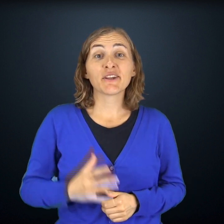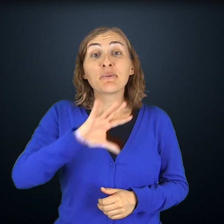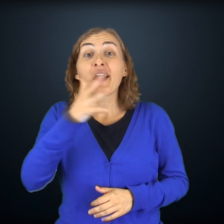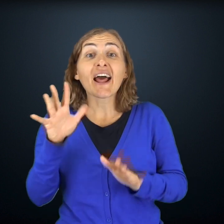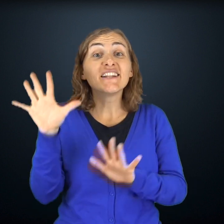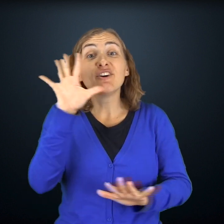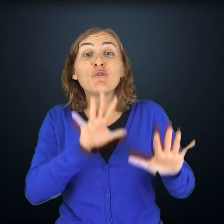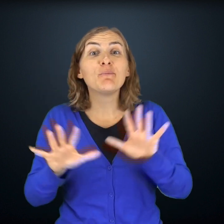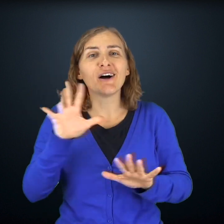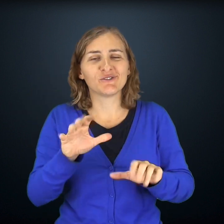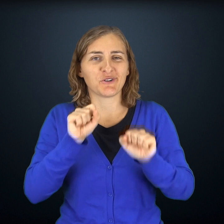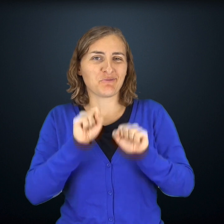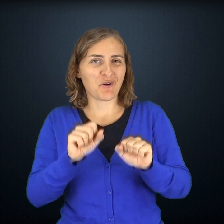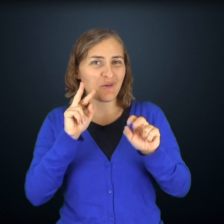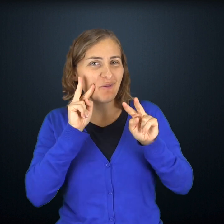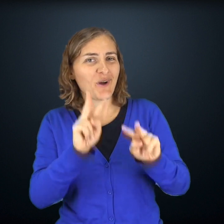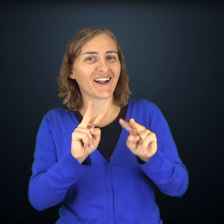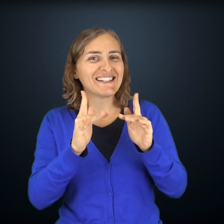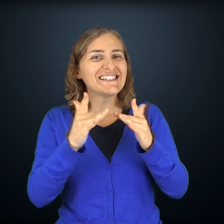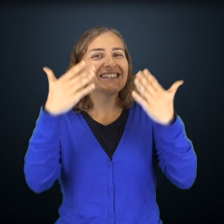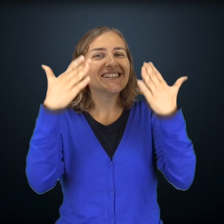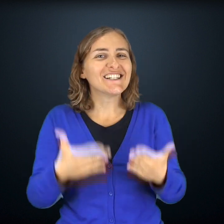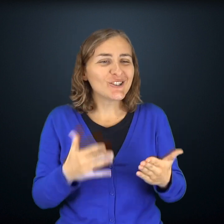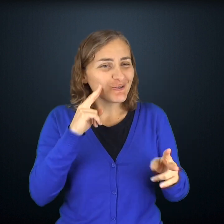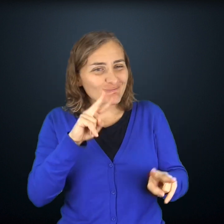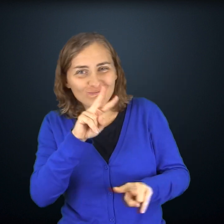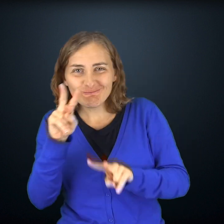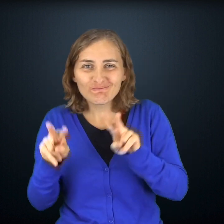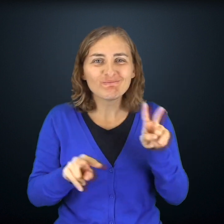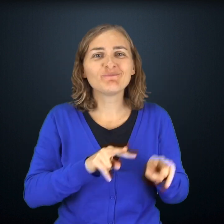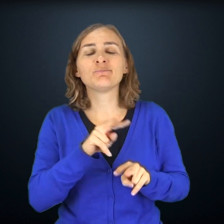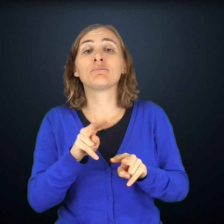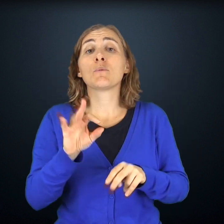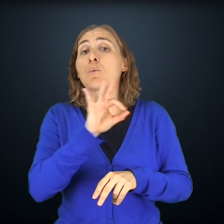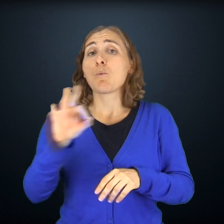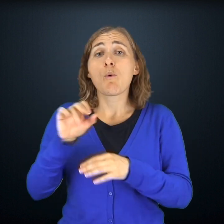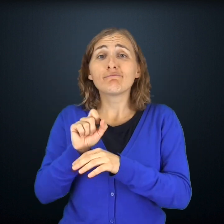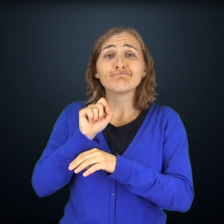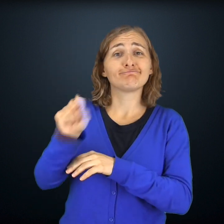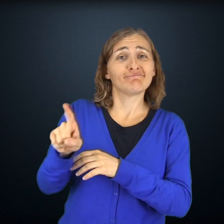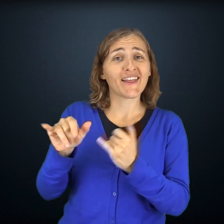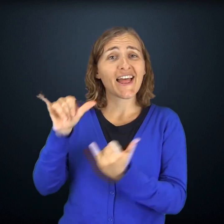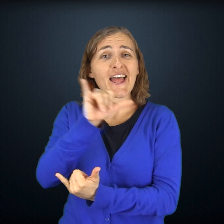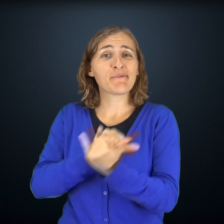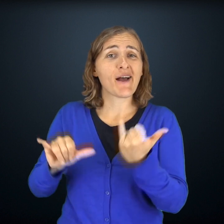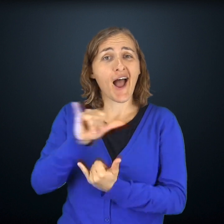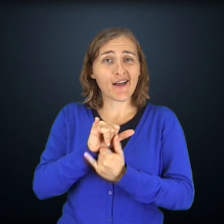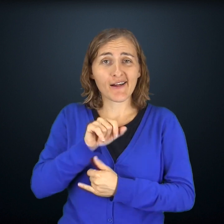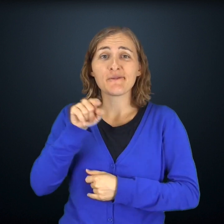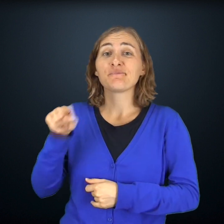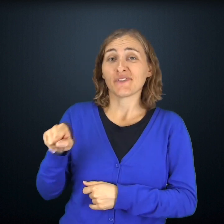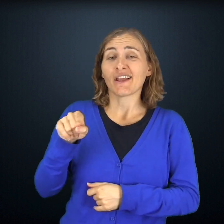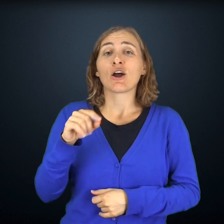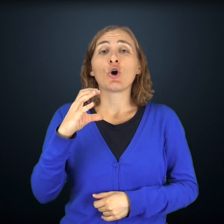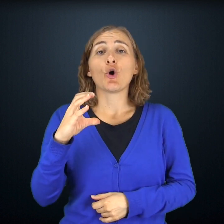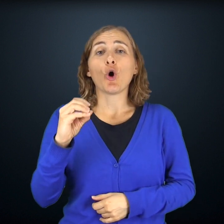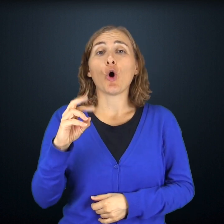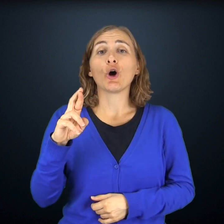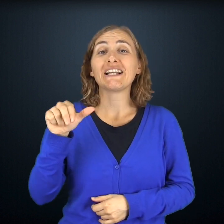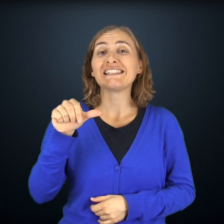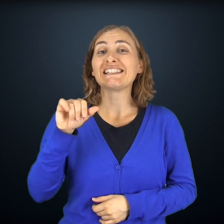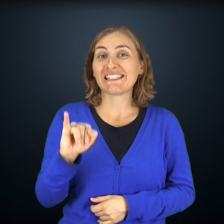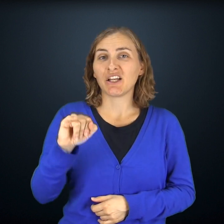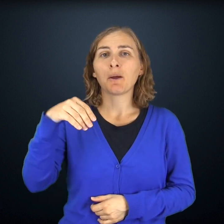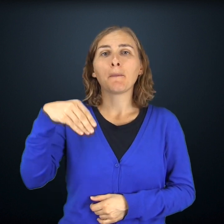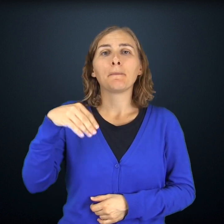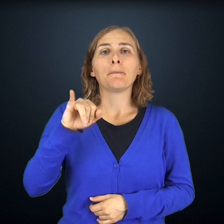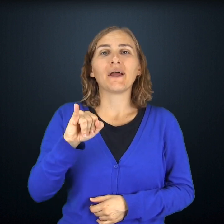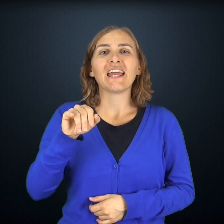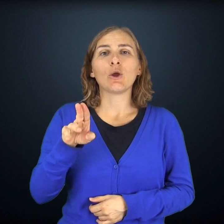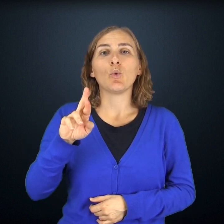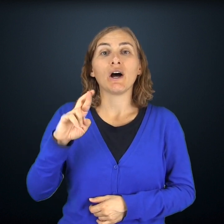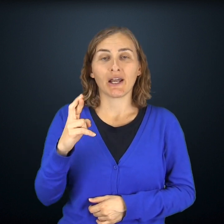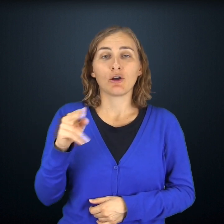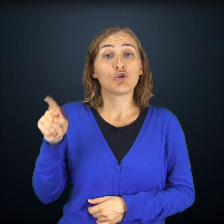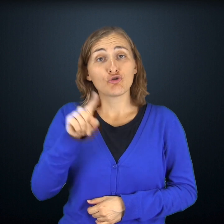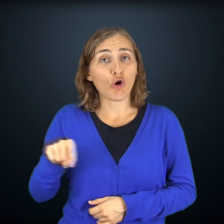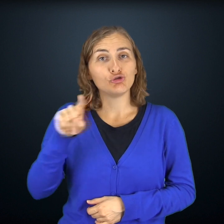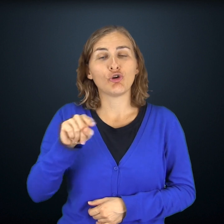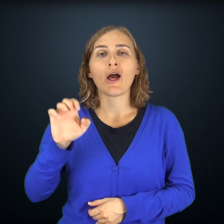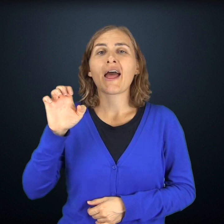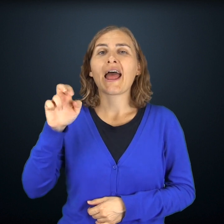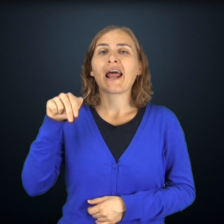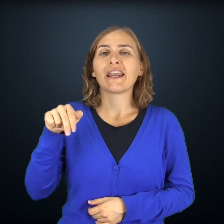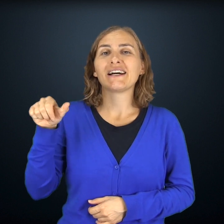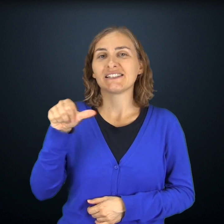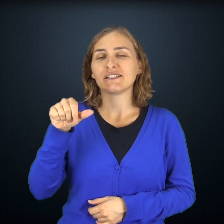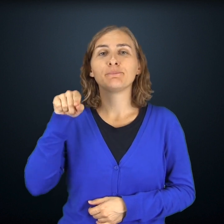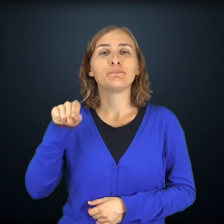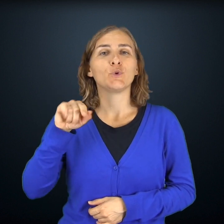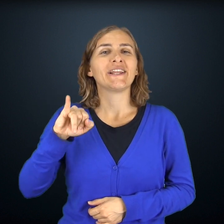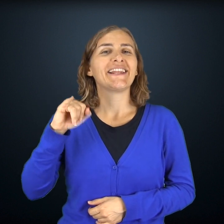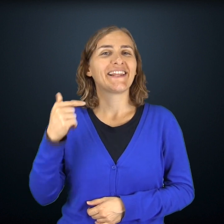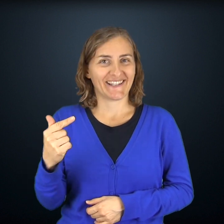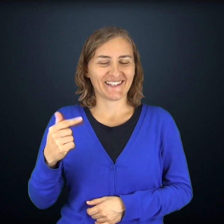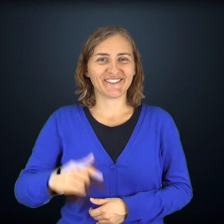Per ulteriori informazioni consultare le pagine del sito corsiscuola.ens.it o inviare una mail a: corsimiur@ens.it.